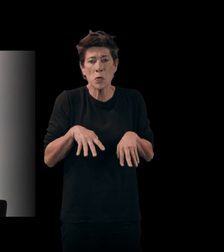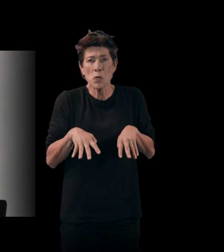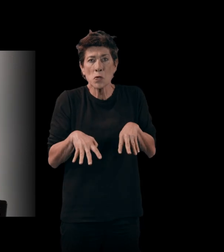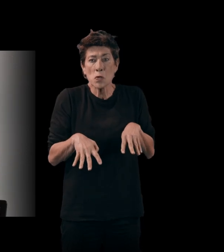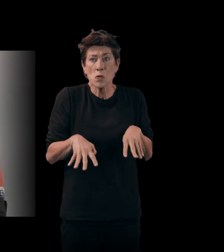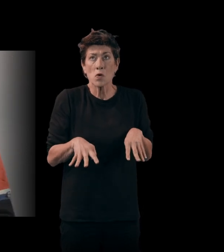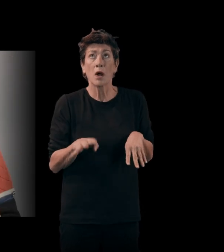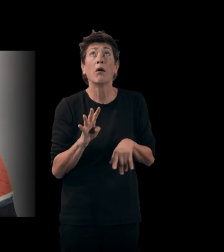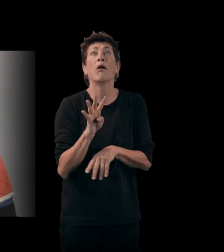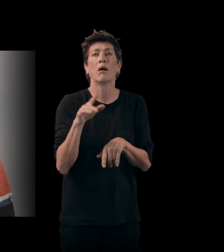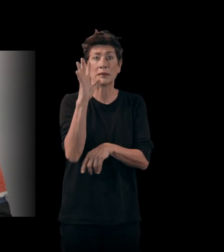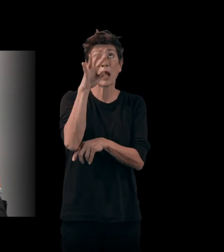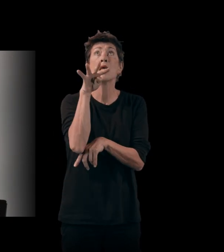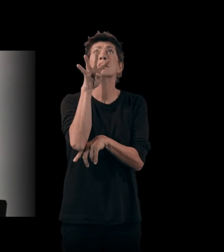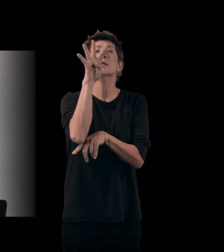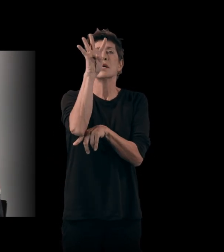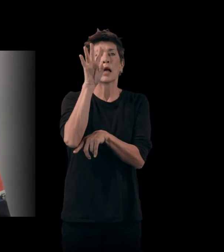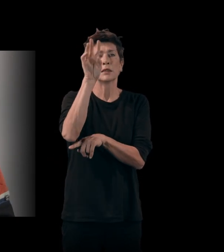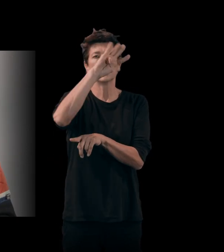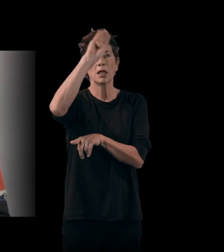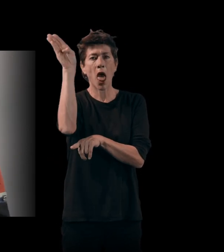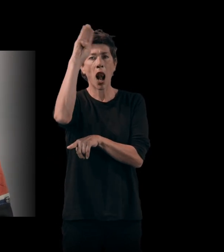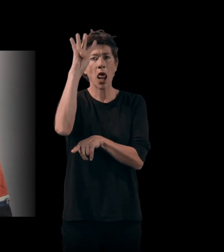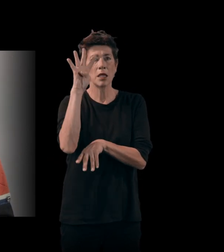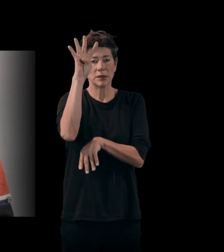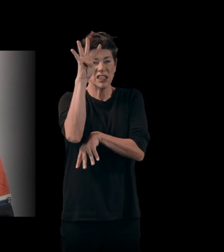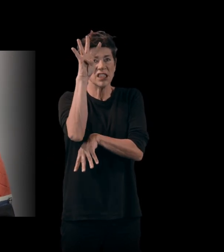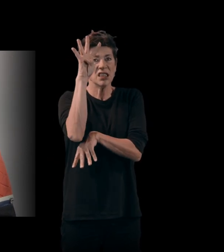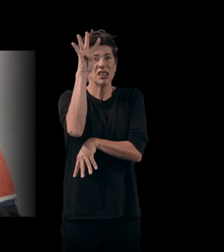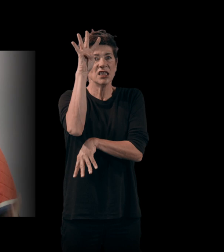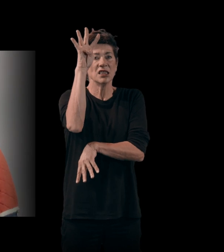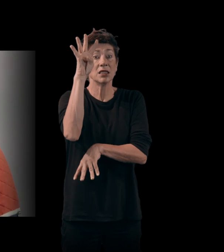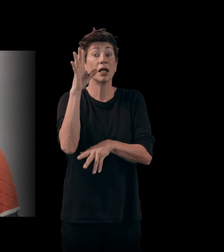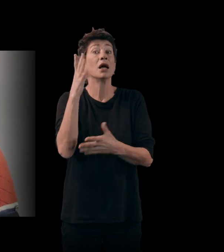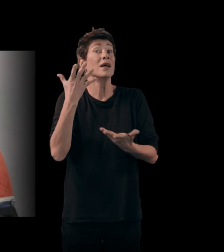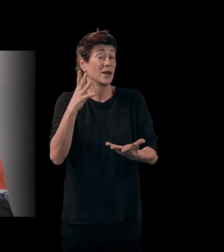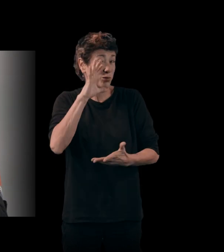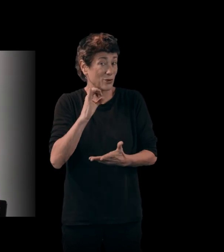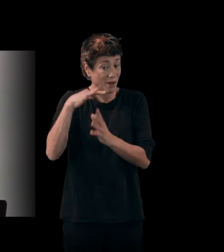donc il regarde vers le ciel, il est très ancré, il regarde vers le ciel. Sur cette question de savoir d’où on vient, des rêves,